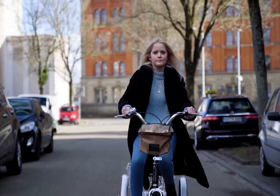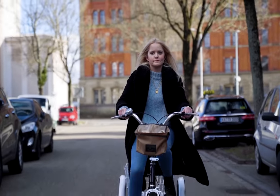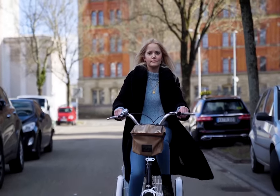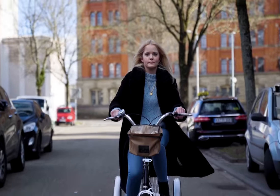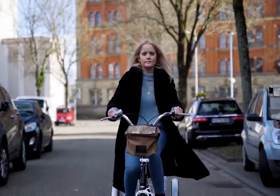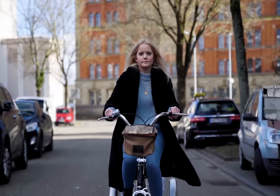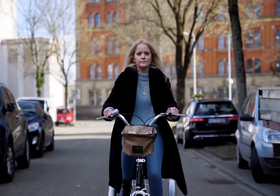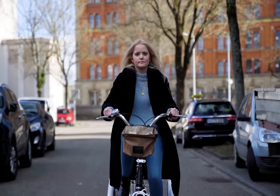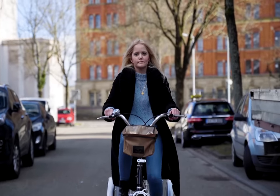(Dynamische Musik)